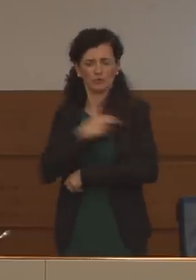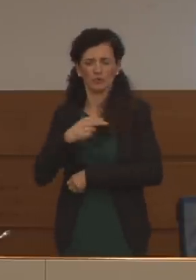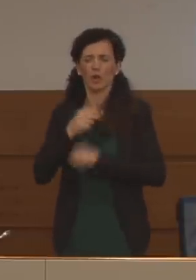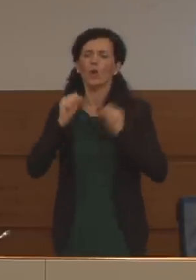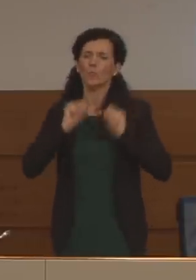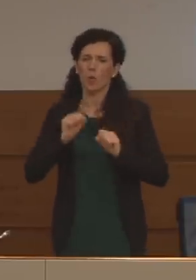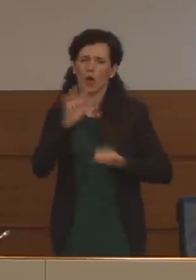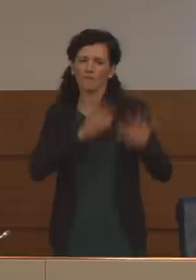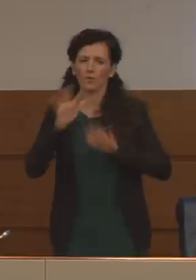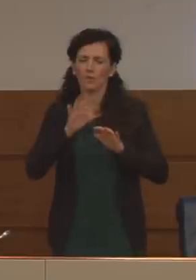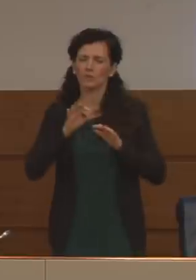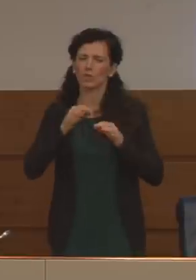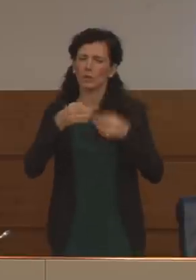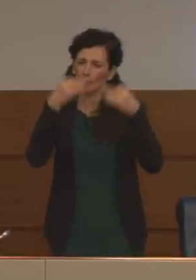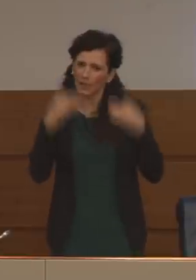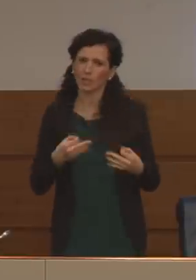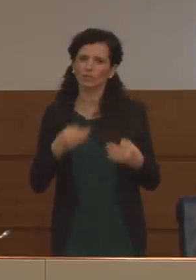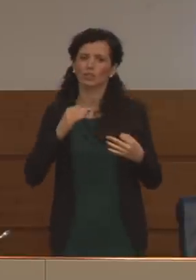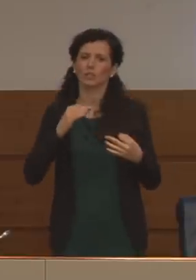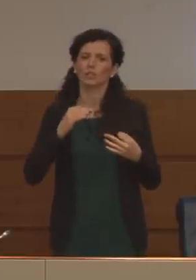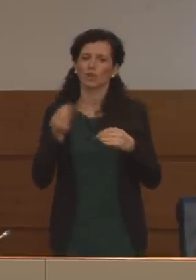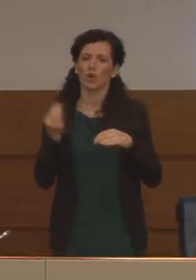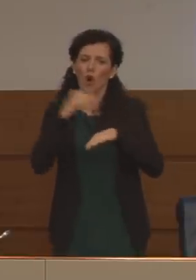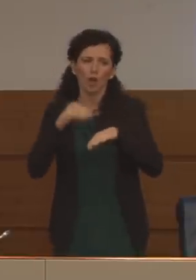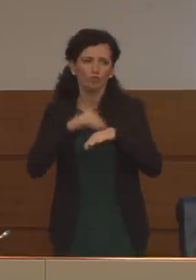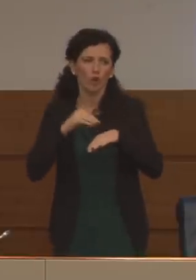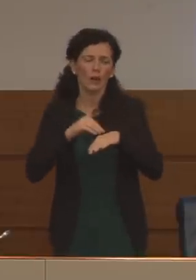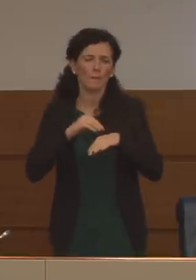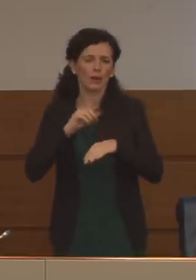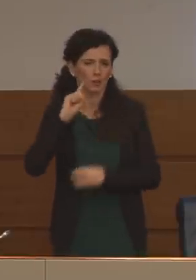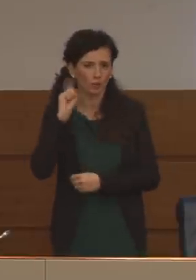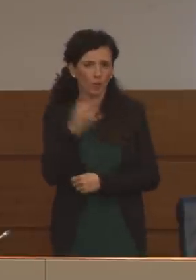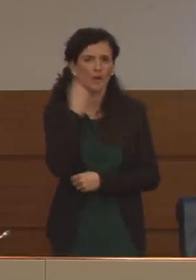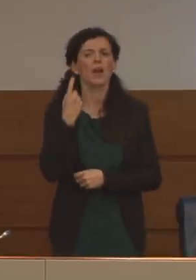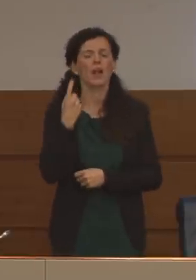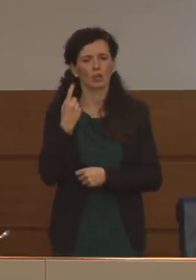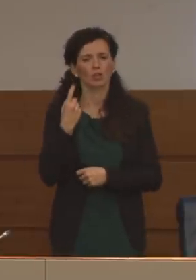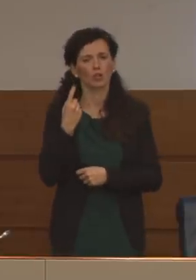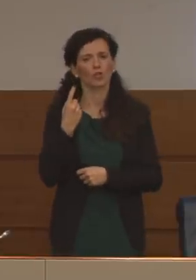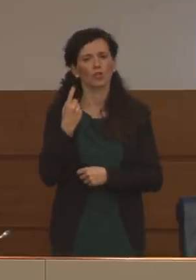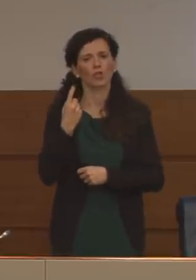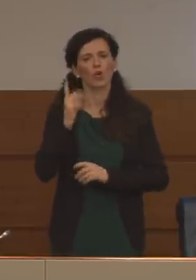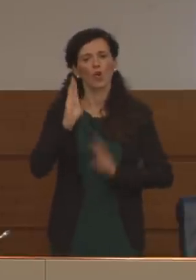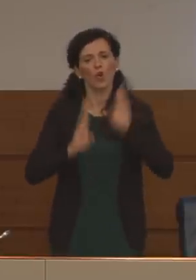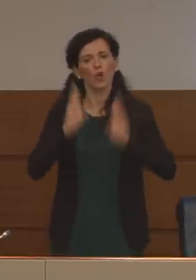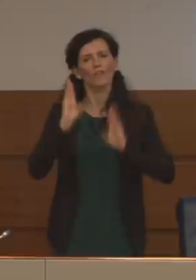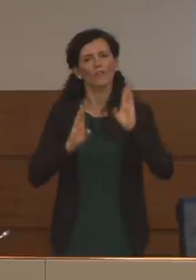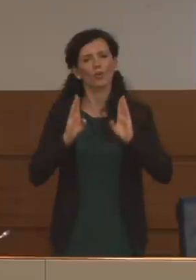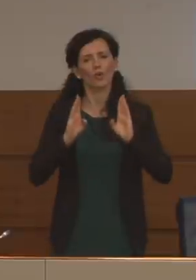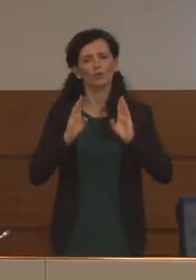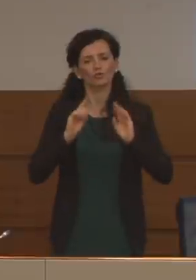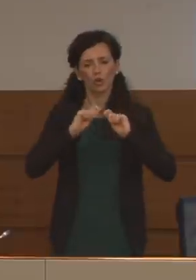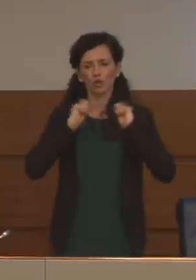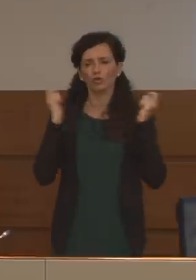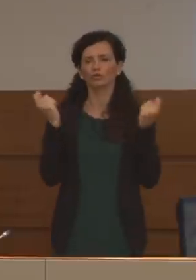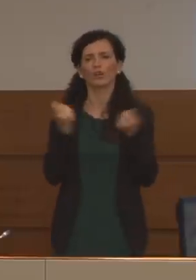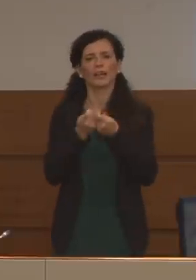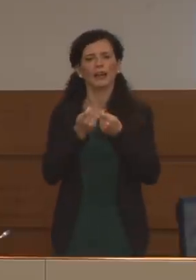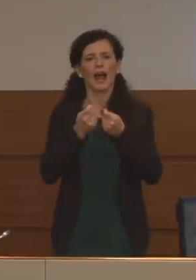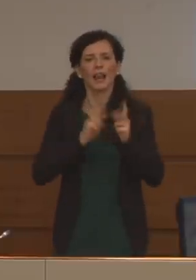anche qualche dato in più rispetto allo scenario generale nazionale articolato per regioni.